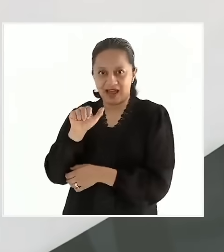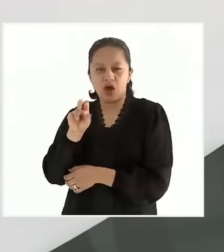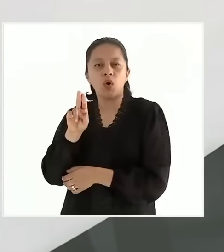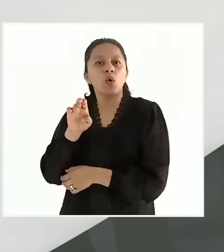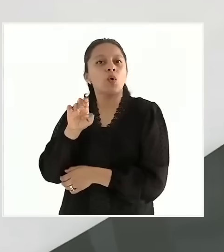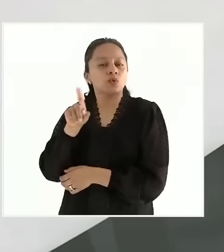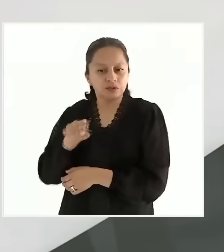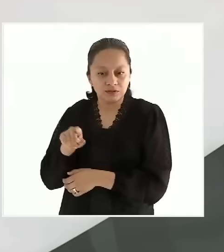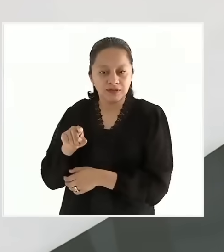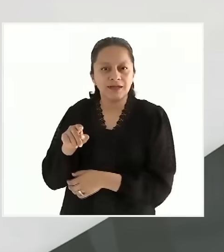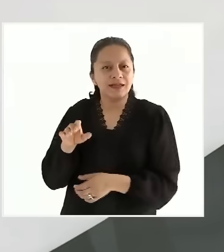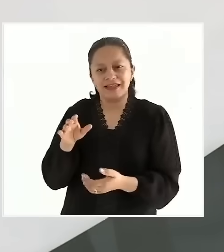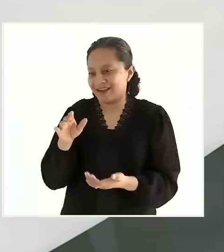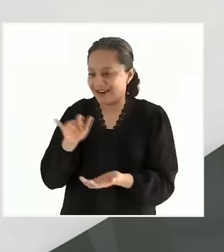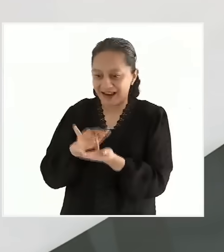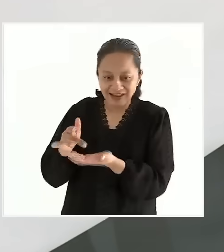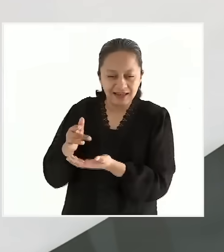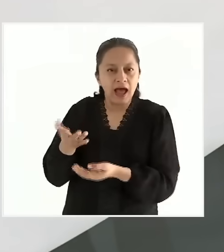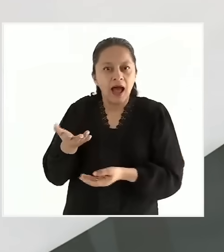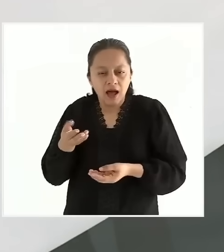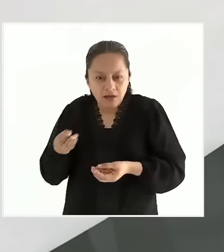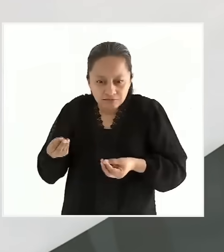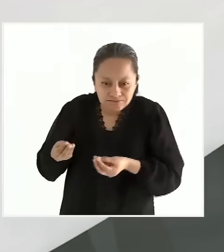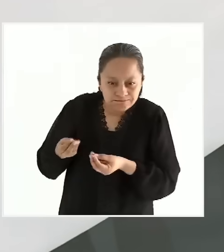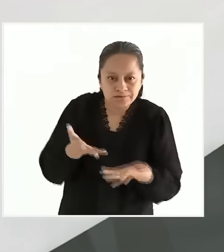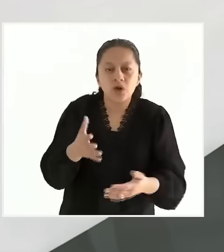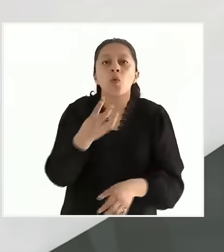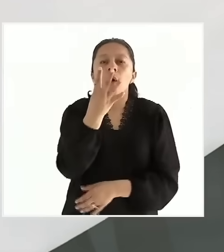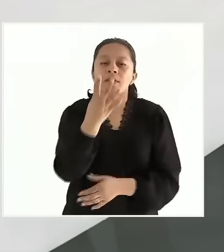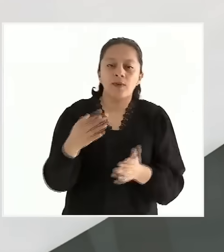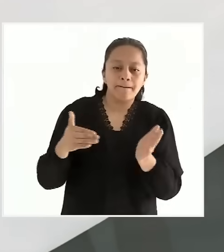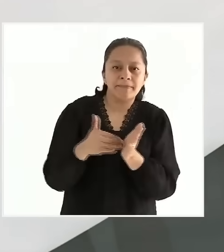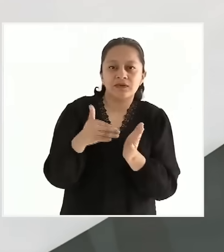sistema eléctrico nacional atenderá la demanda eléctrica de más de 4 millones de usuarios.